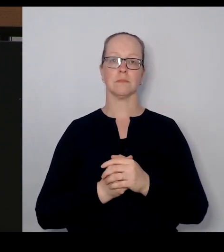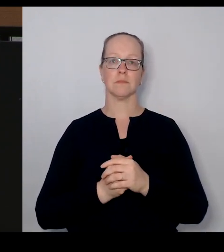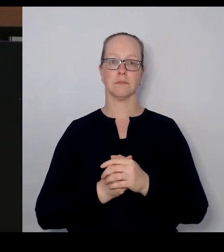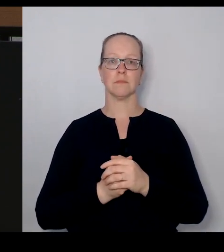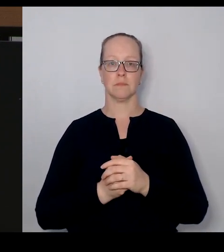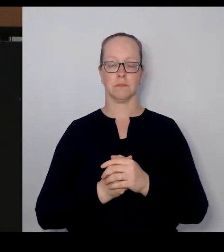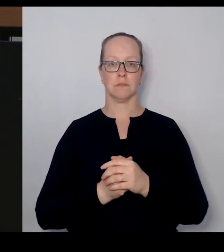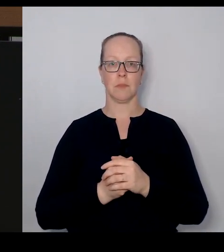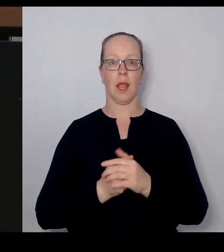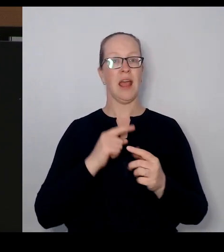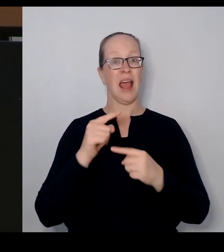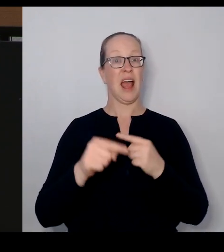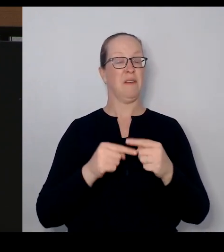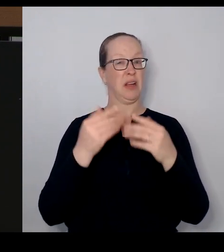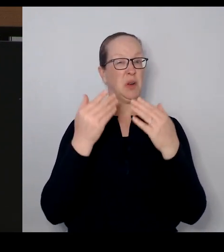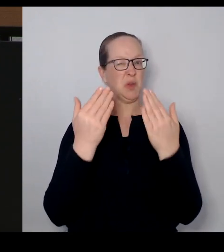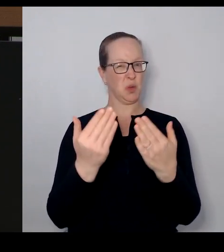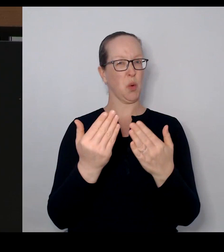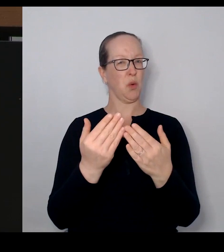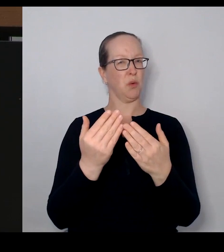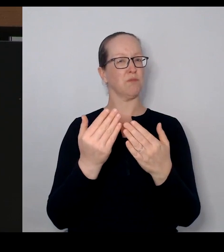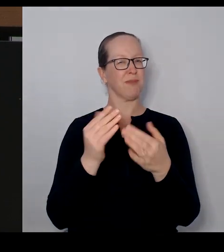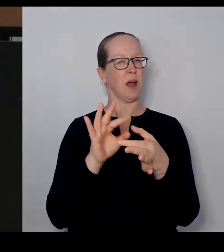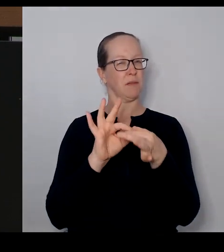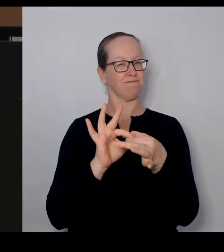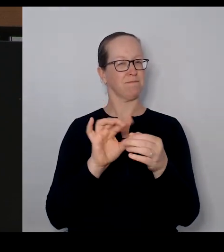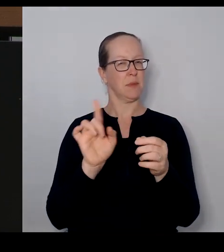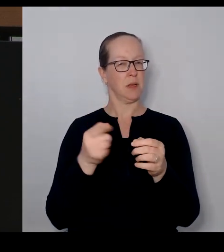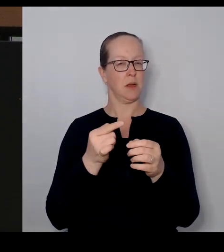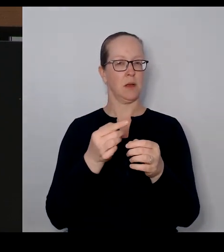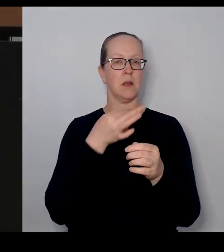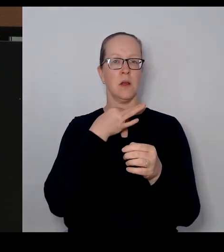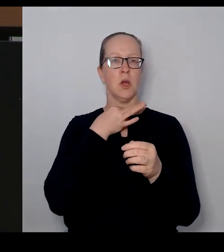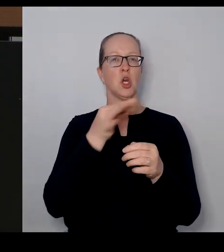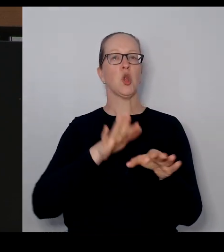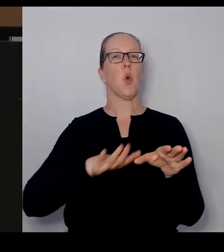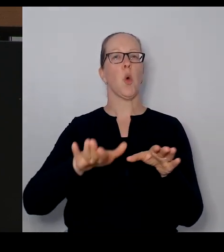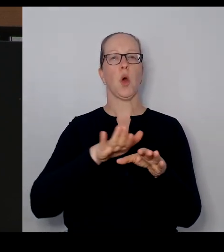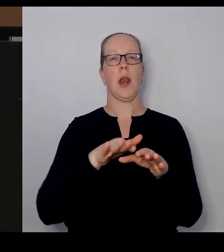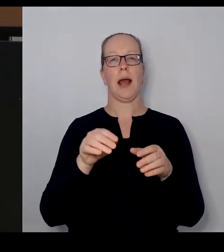im Jahr 2020 zur Bekämpfung der Corona Pandemie aufgenommen wurden.